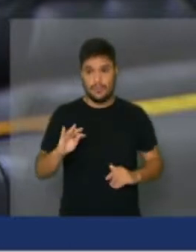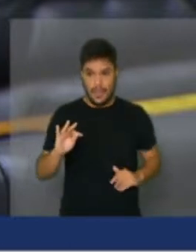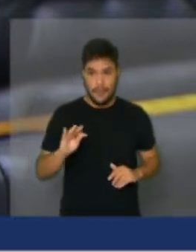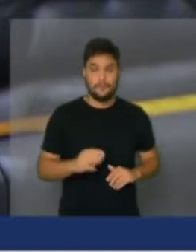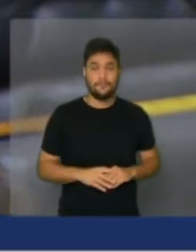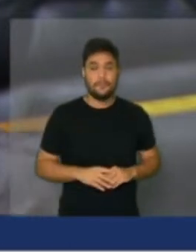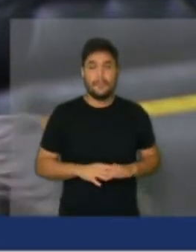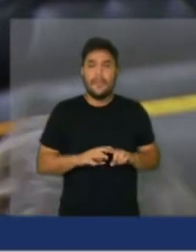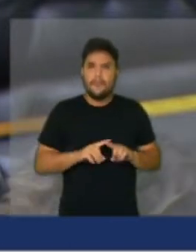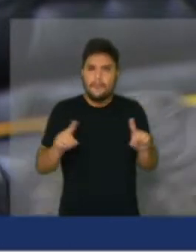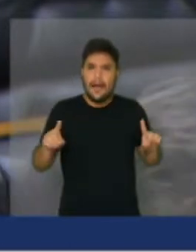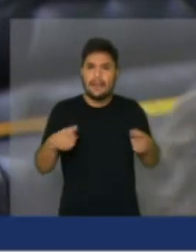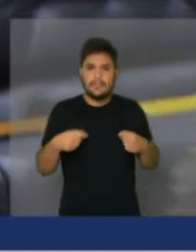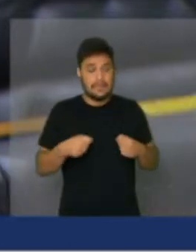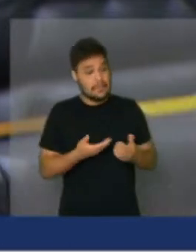ABRAM O OLHO, FALA-SE EM 16 BILHÕES DE ORÇAMENTO